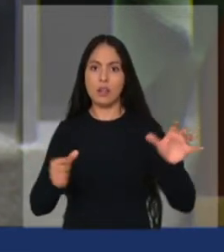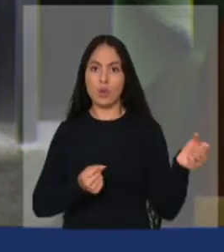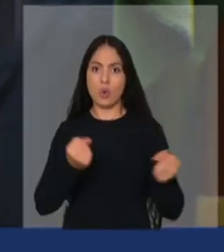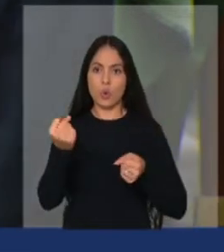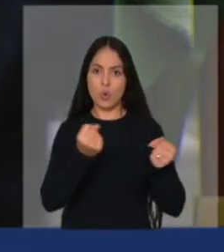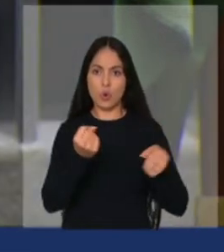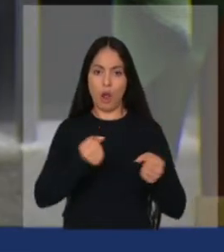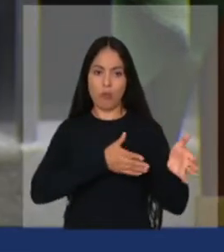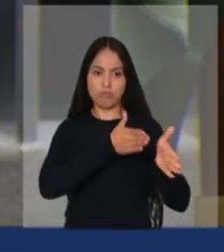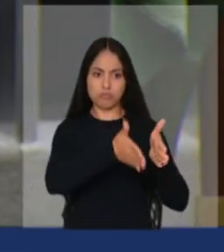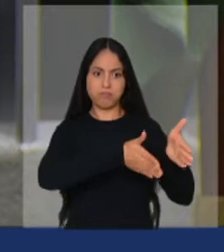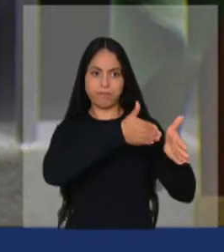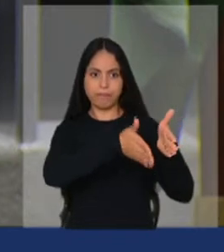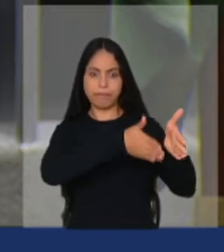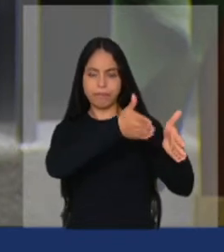VAMOS LUTAR PARA QUE A